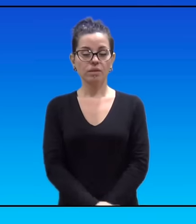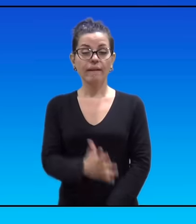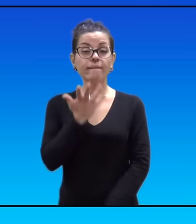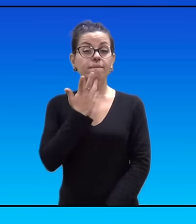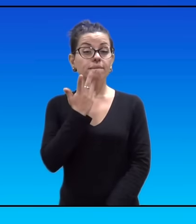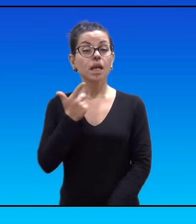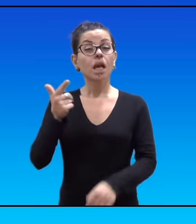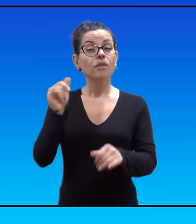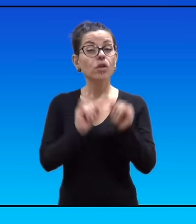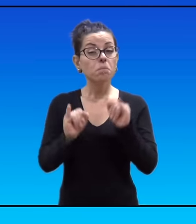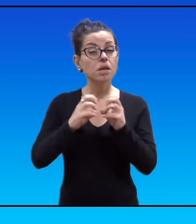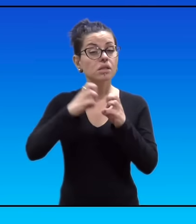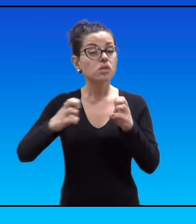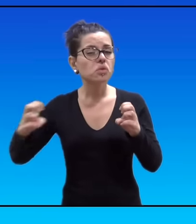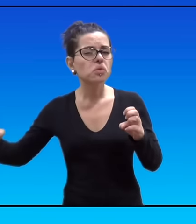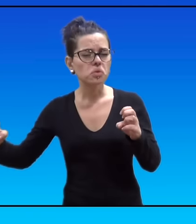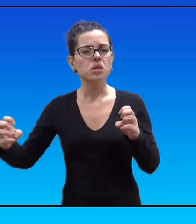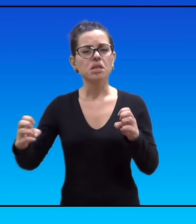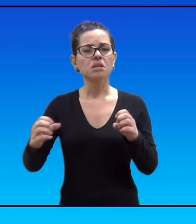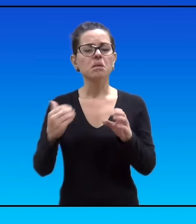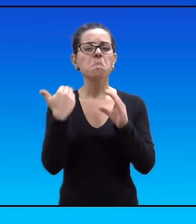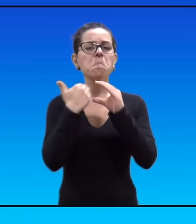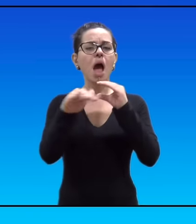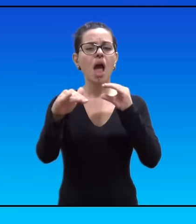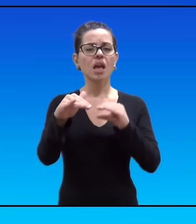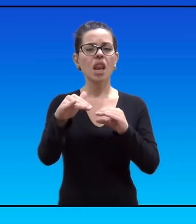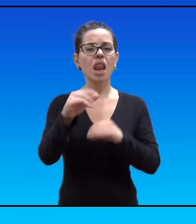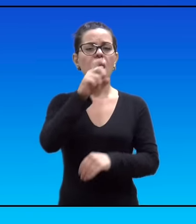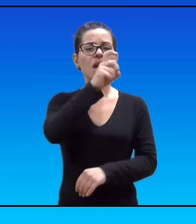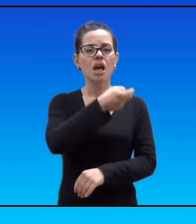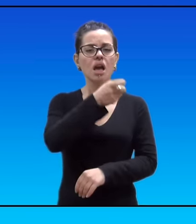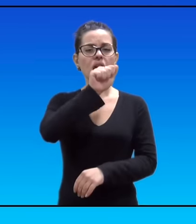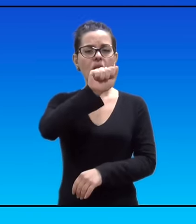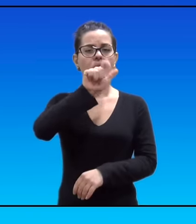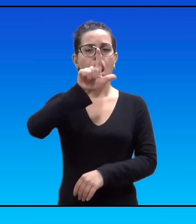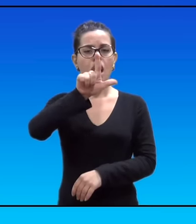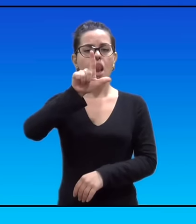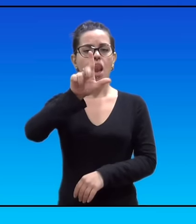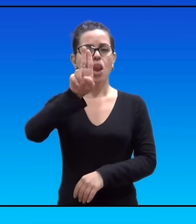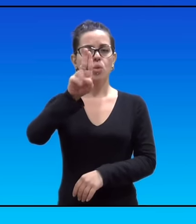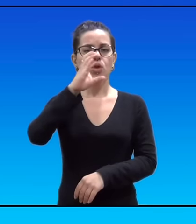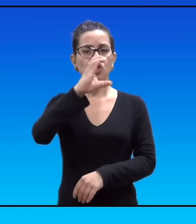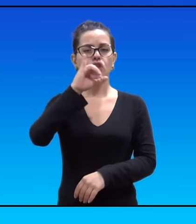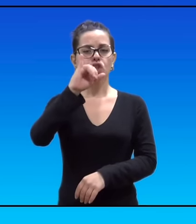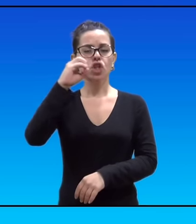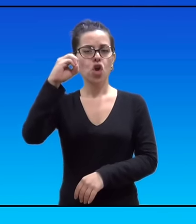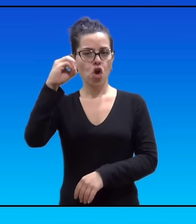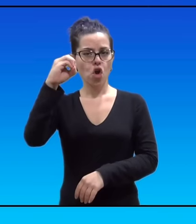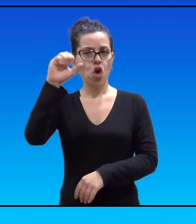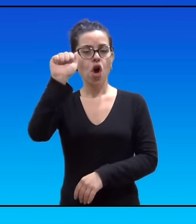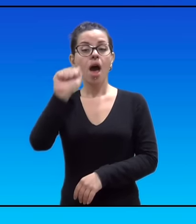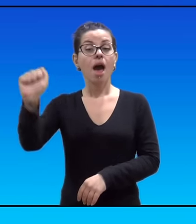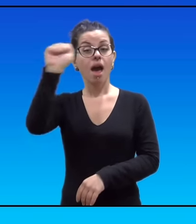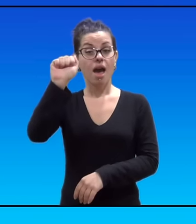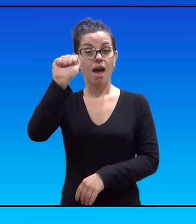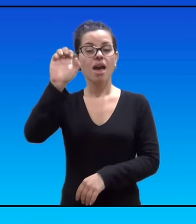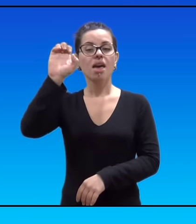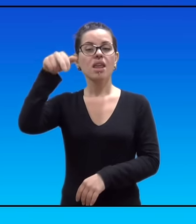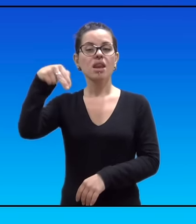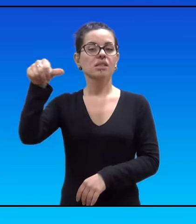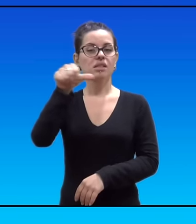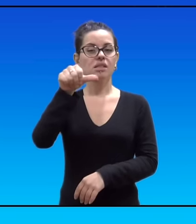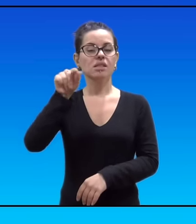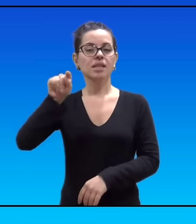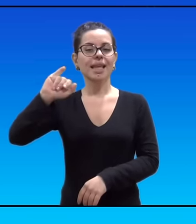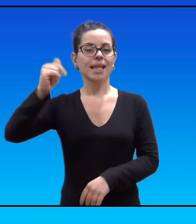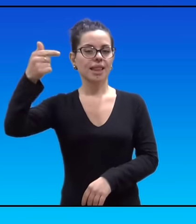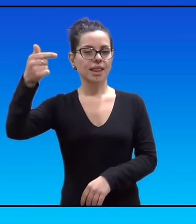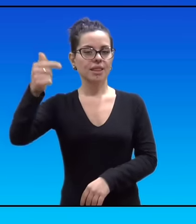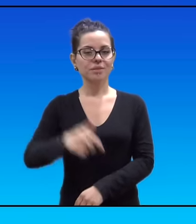Per ulteriori informazioni, inviare una e-mail a: galluccio@ens.it .